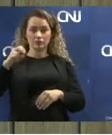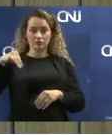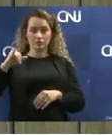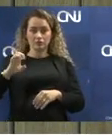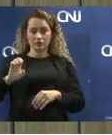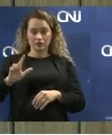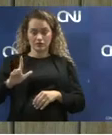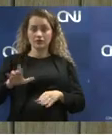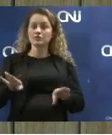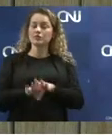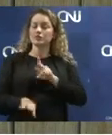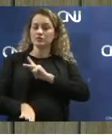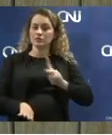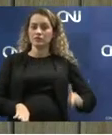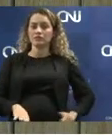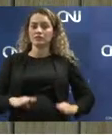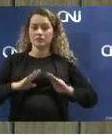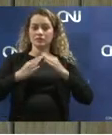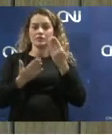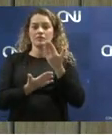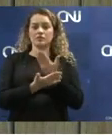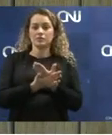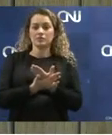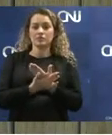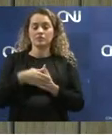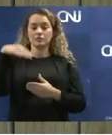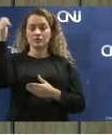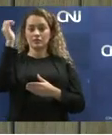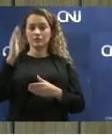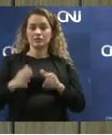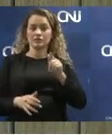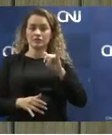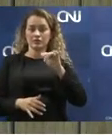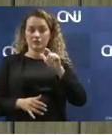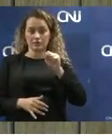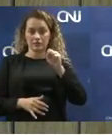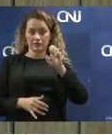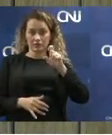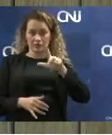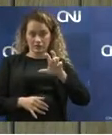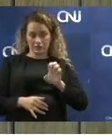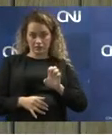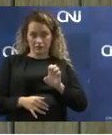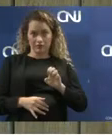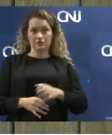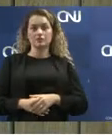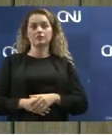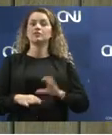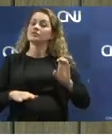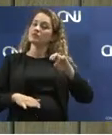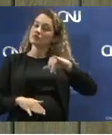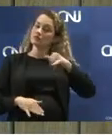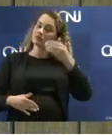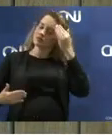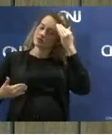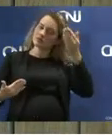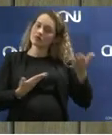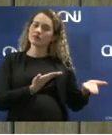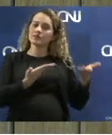Colégio Notarial do Brasil, Gisele Oliveira de Barros. O Conselho Nacional de Justiça agradece a presença das autoridades já nominadas